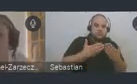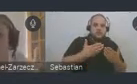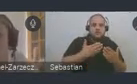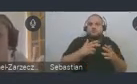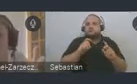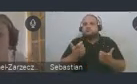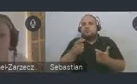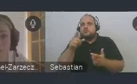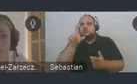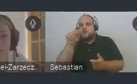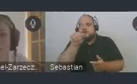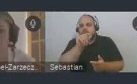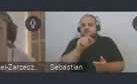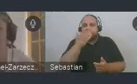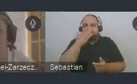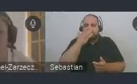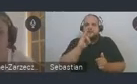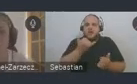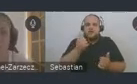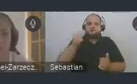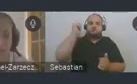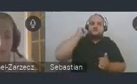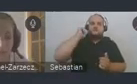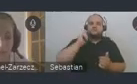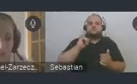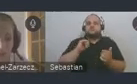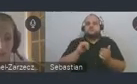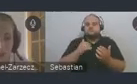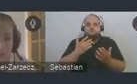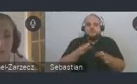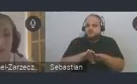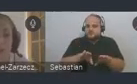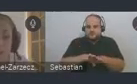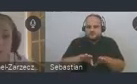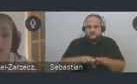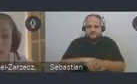co na tej stronie kliknąć, jak przejść, jak się cofnąć, takie podstawowe rzeczy.